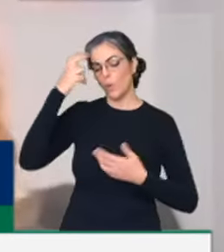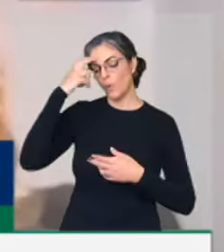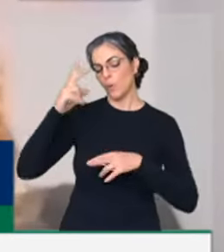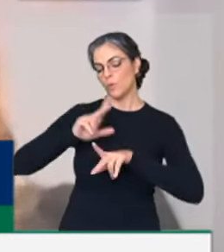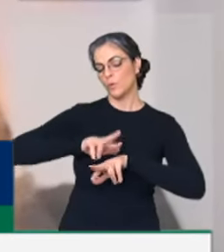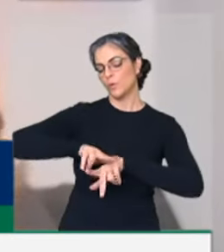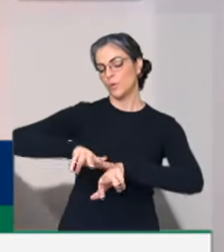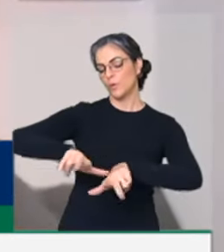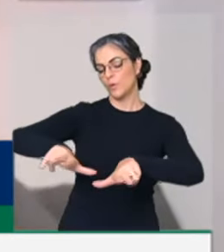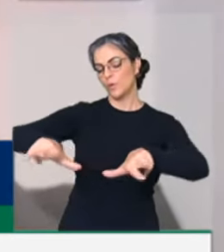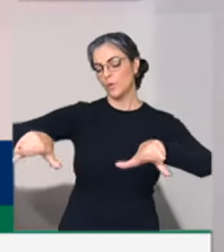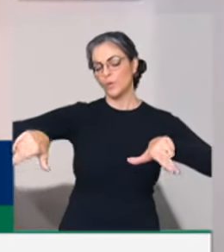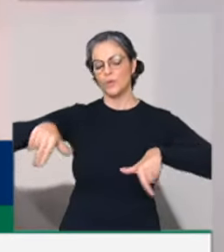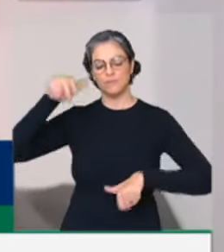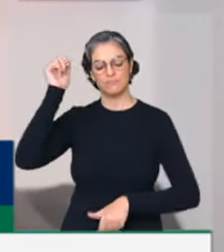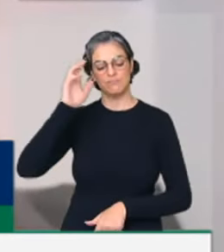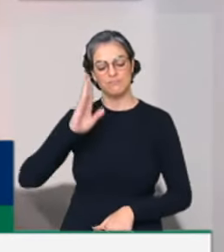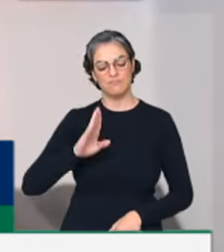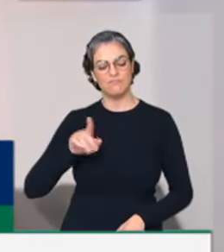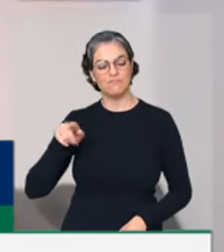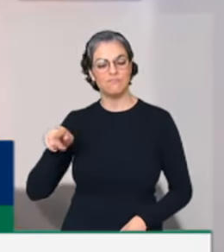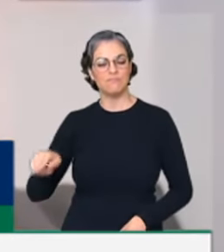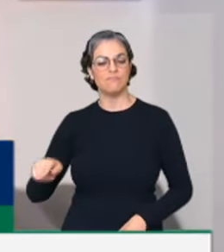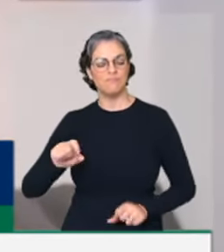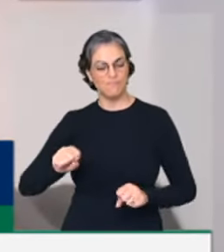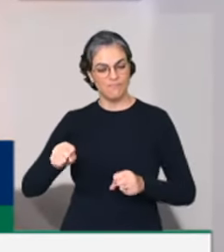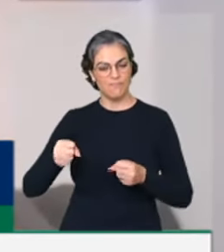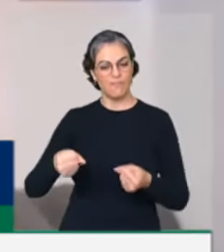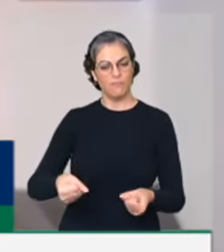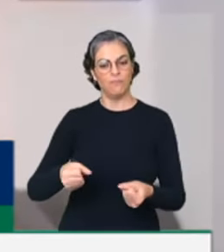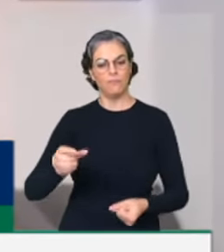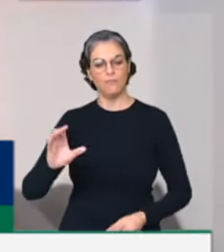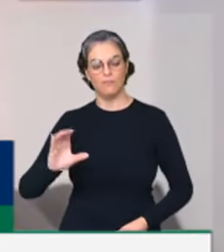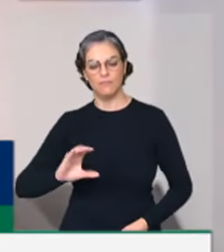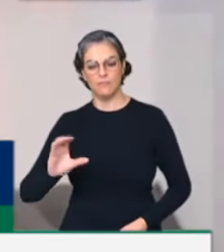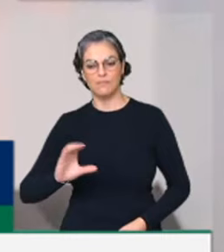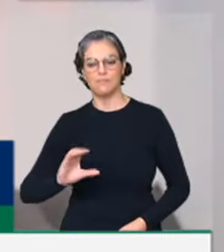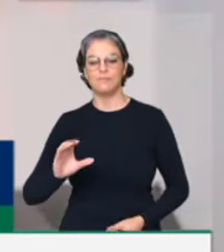DEFENSOR DA CIÊNCIA.... DEFENSOR DO SINCRETISMO RELIGIOSO. ESSE BRASILEIRO....